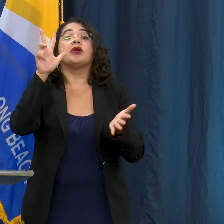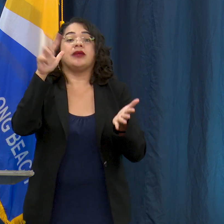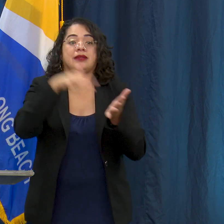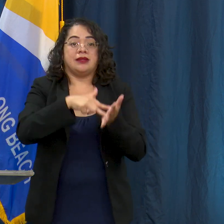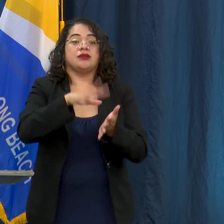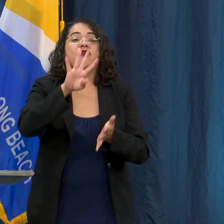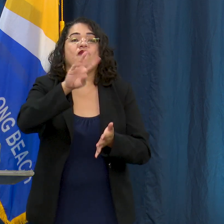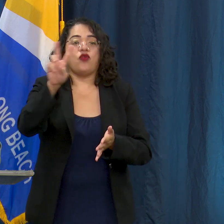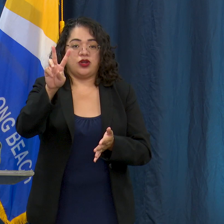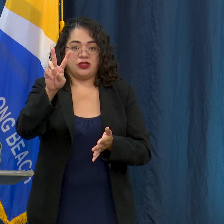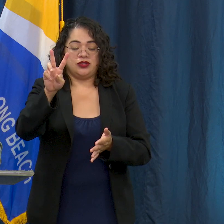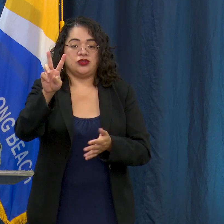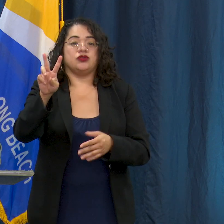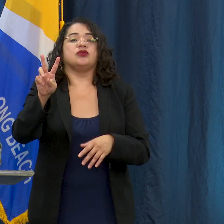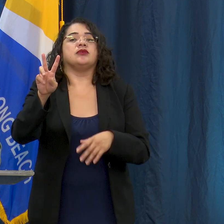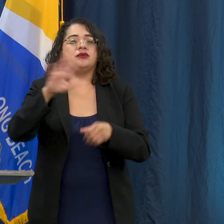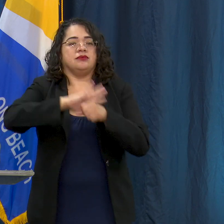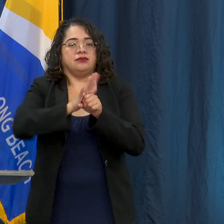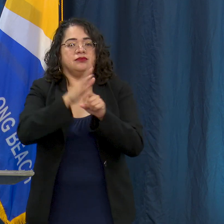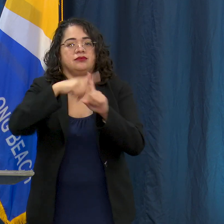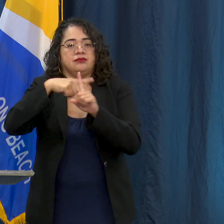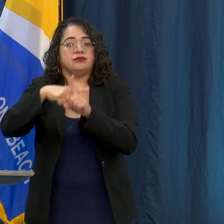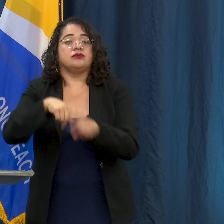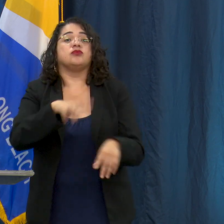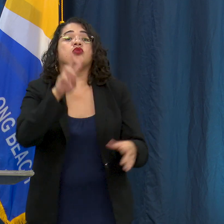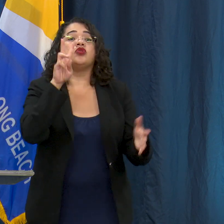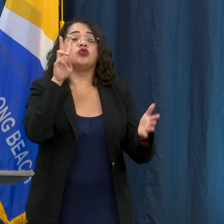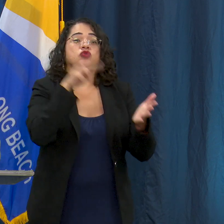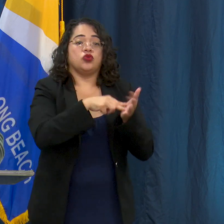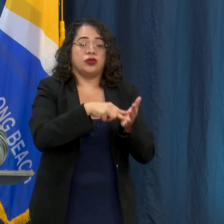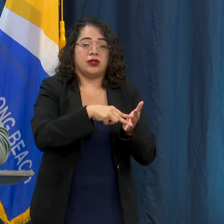siento cincuenta nueva say Andre Cooper odd oh yeah parte de hoy hemos perdido